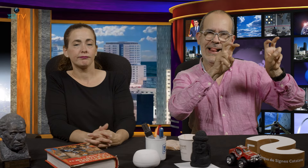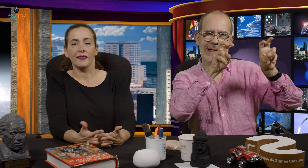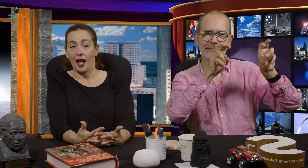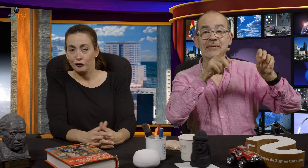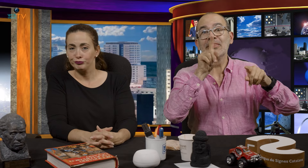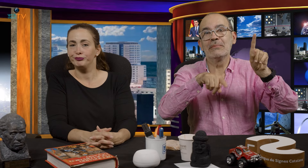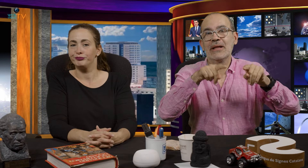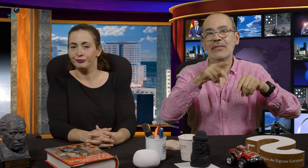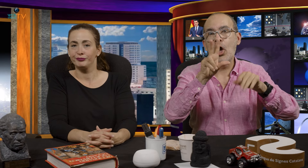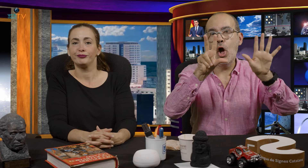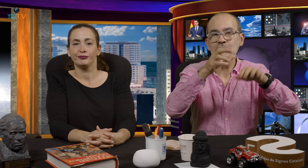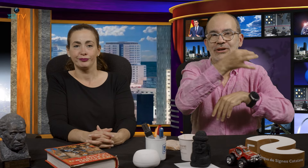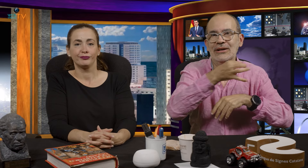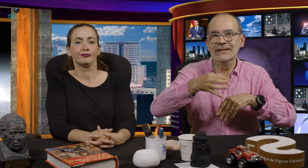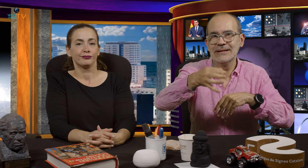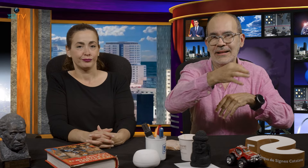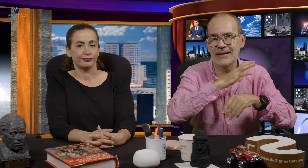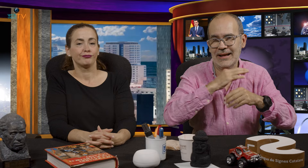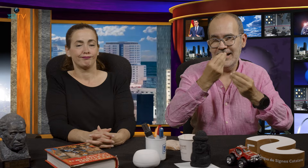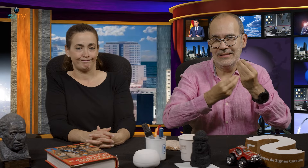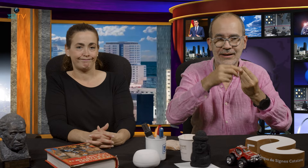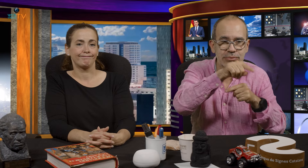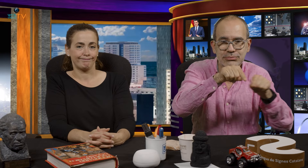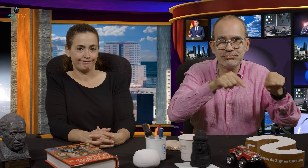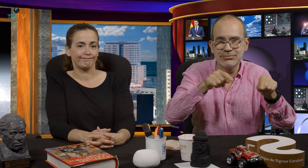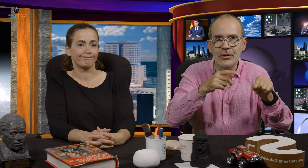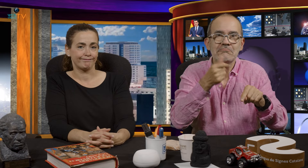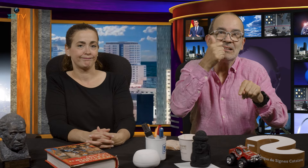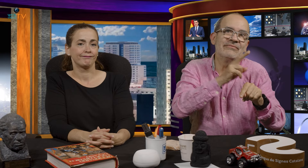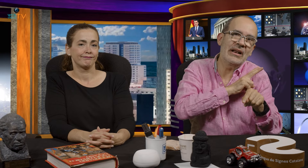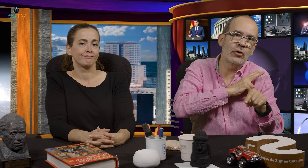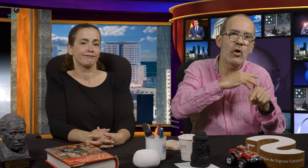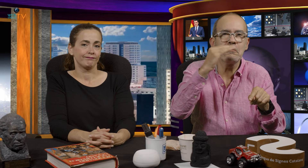depende de la isla, ya que hay 8. Algunas tienen más verde y otras menos.